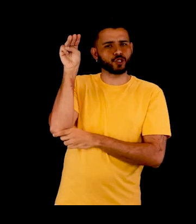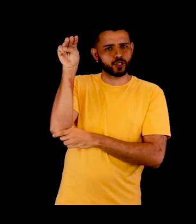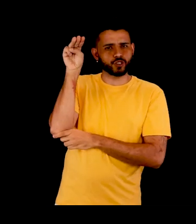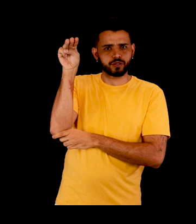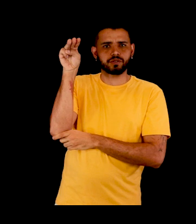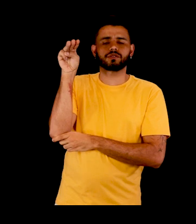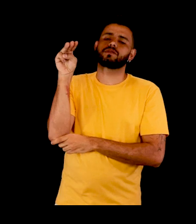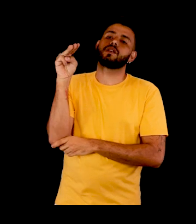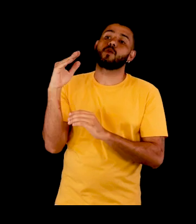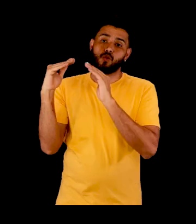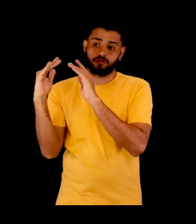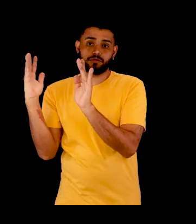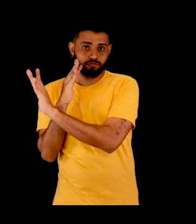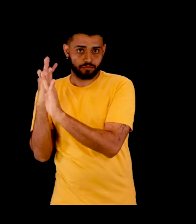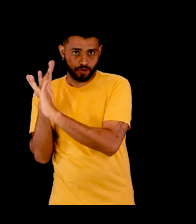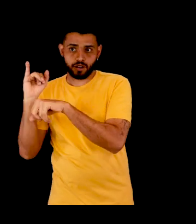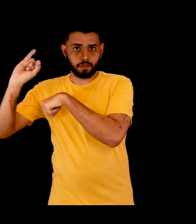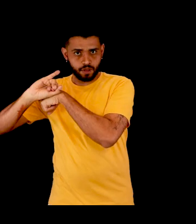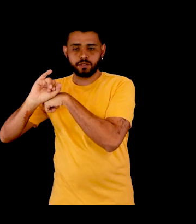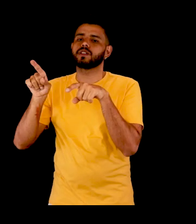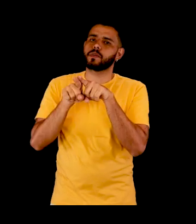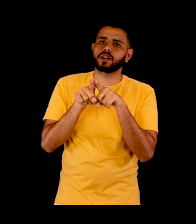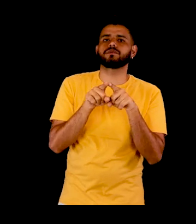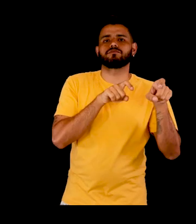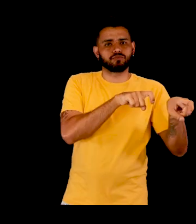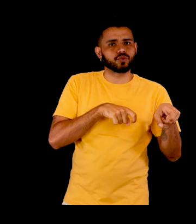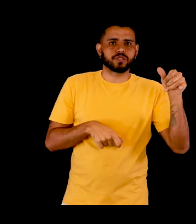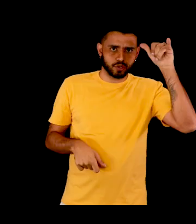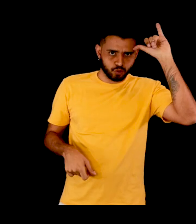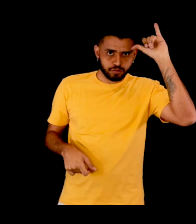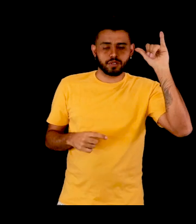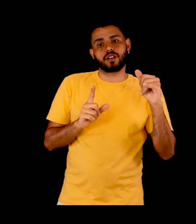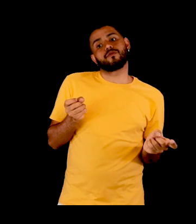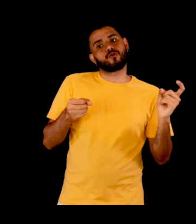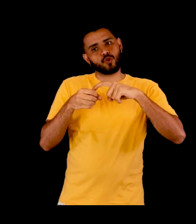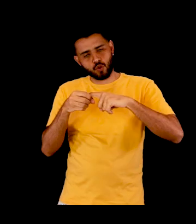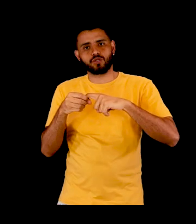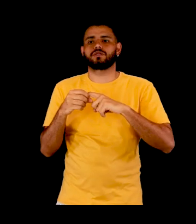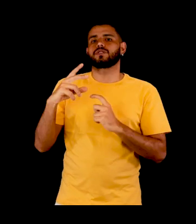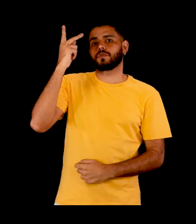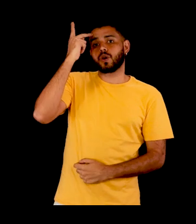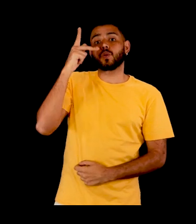Depois voltaram para São Paulo. O pai deles era anarquista e a mãe, não, ela era católica.